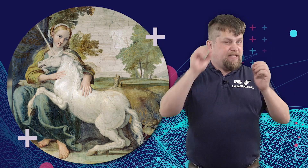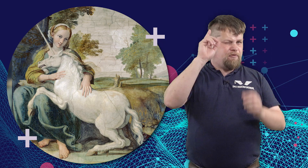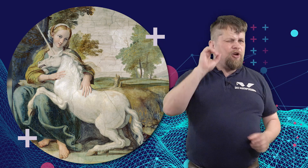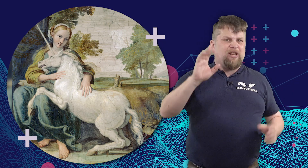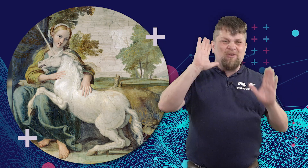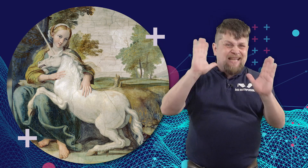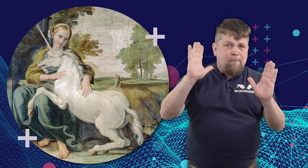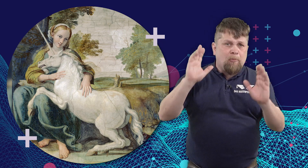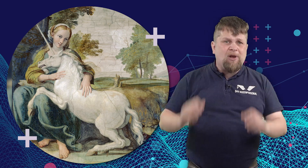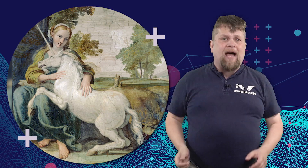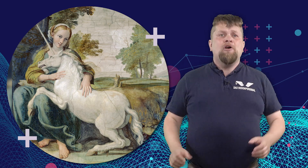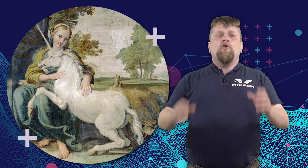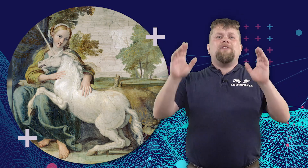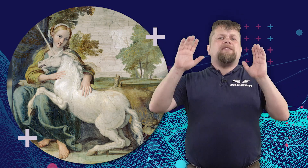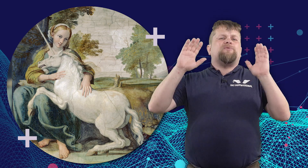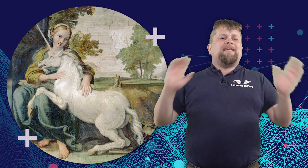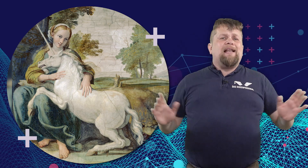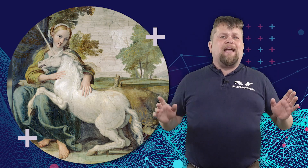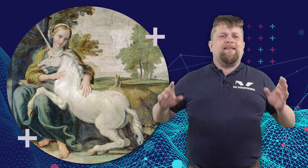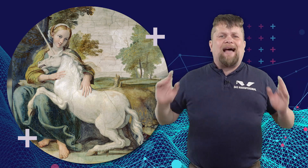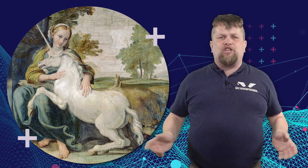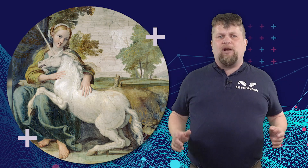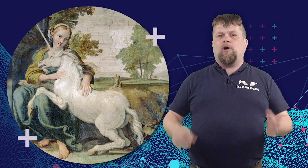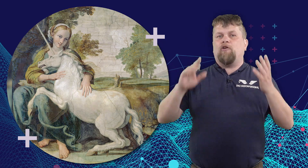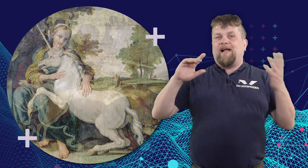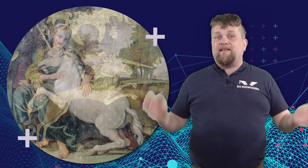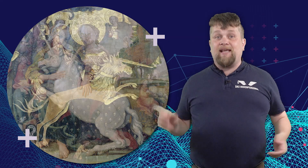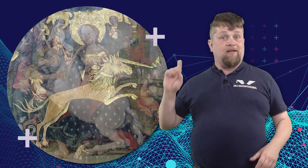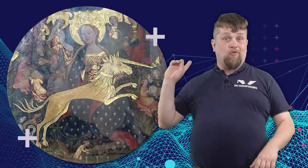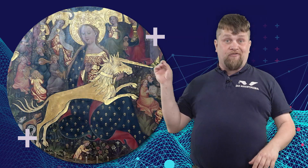diese Vorstellung sehr populär und hat zu zahlreichen Darstellungen auf Altären und